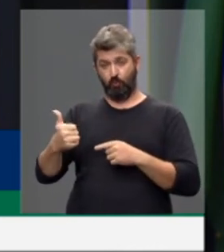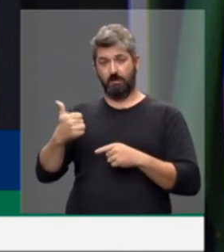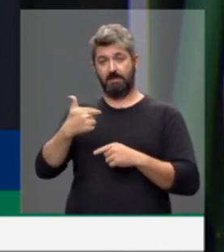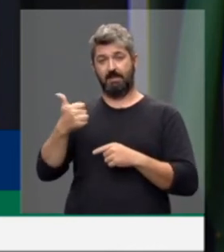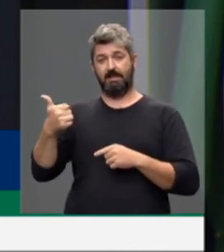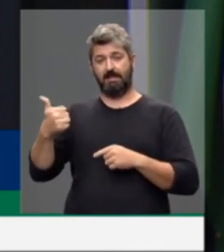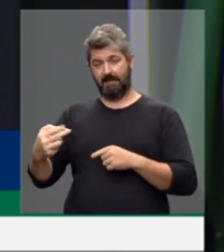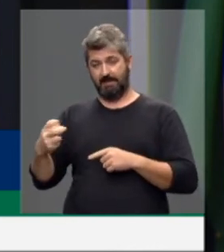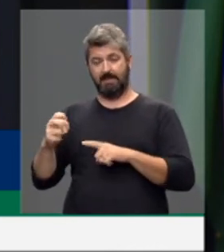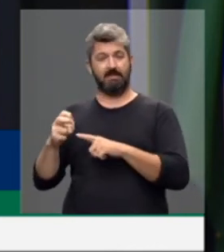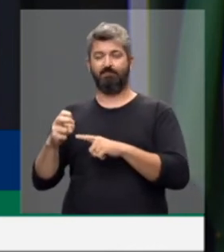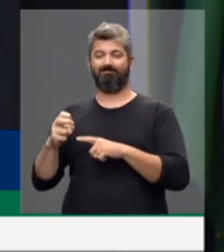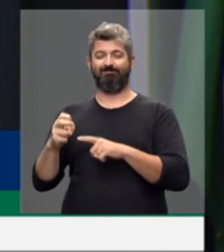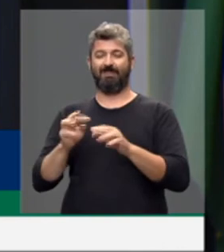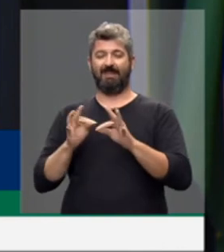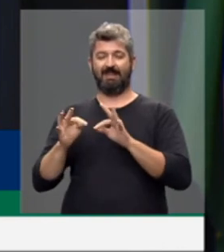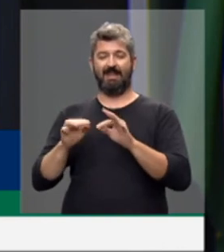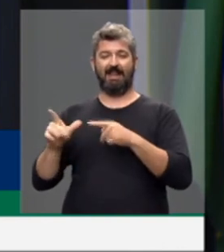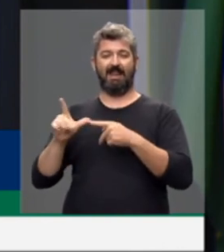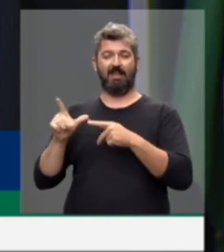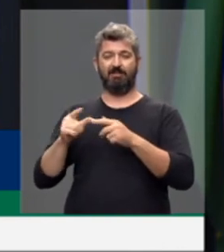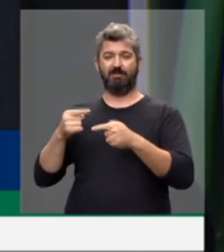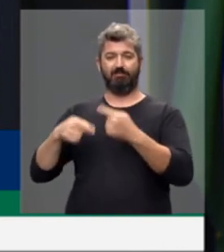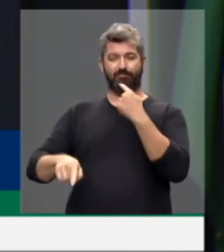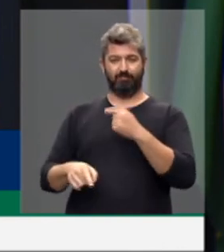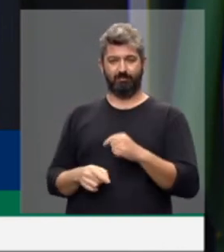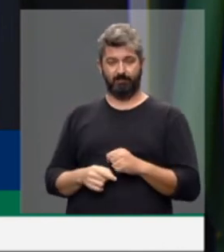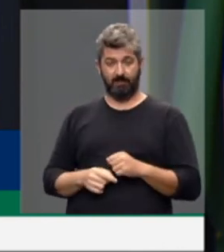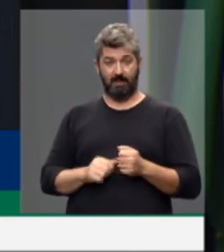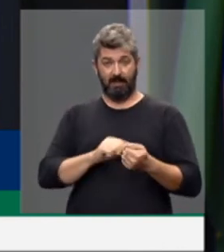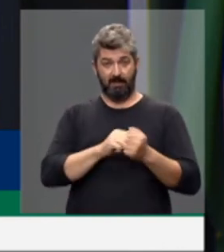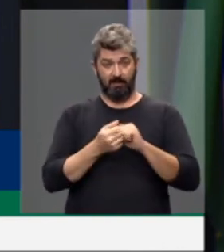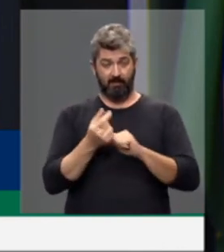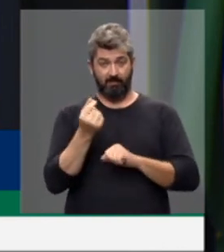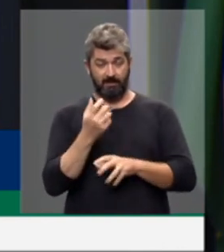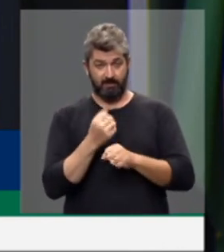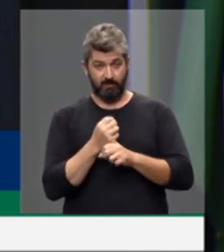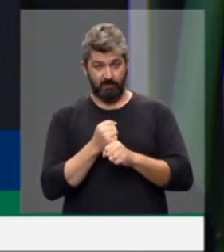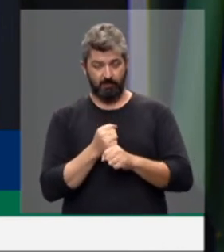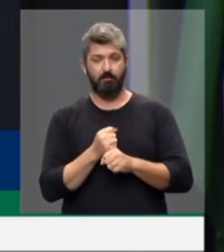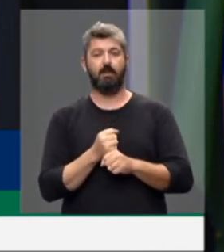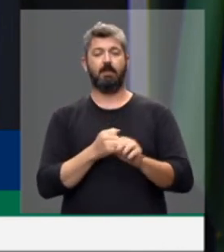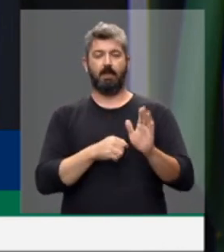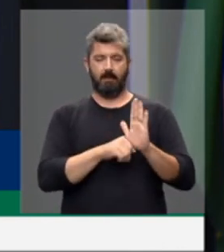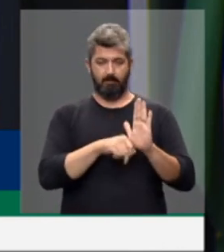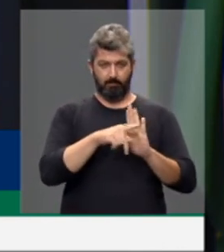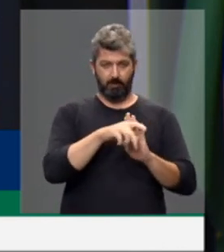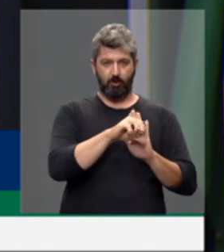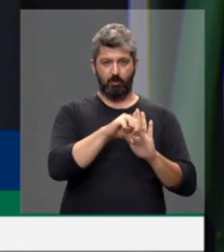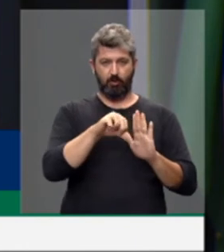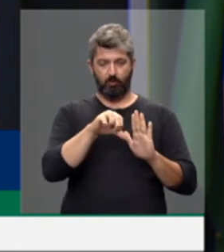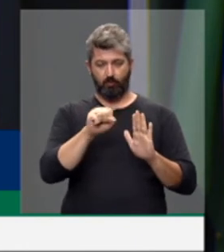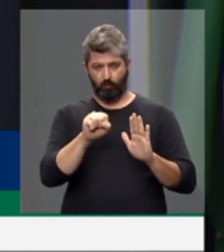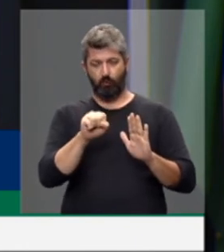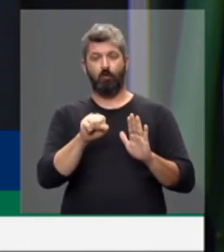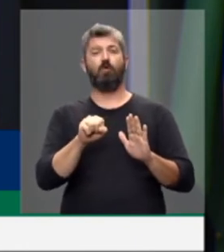PERANTE A COMISSÃO MISTA, COM A EXCEÇÃO DAS EMENDAS 88, 101 E 115, QUE APRESENTARAM TÉCNICA LEGISLATIVA